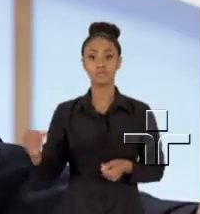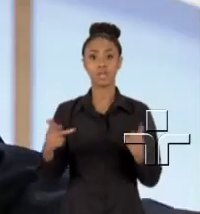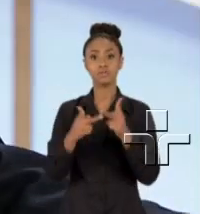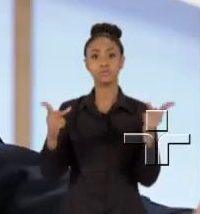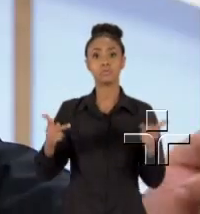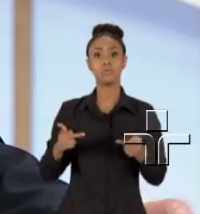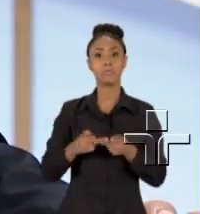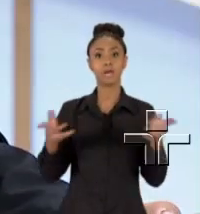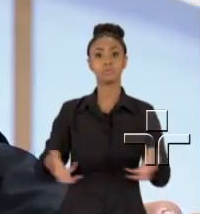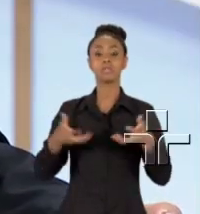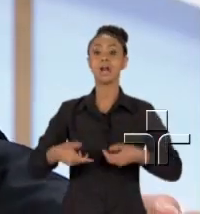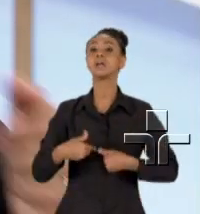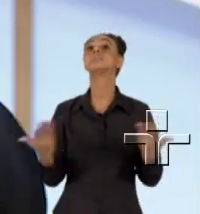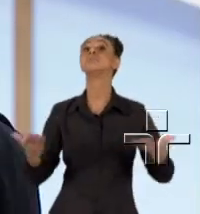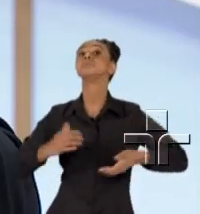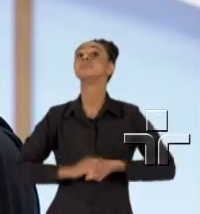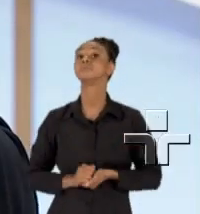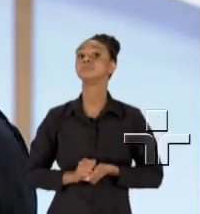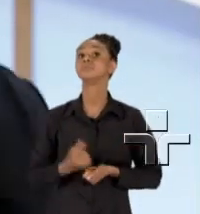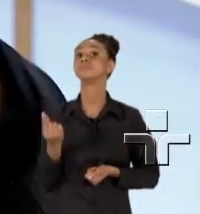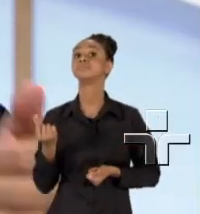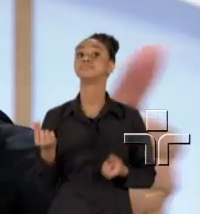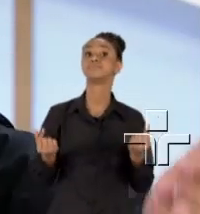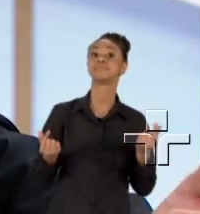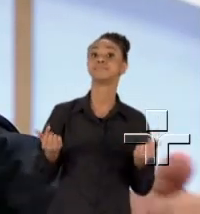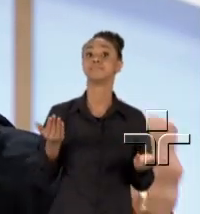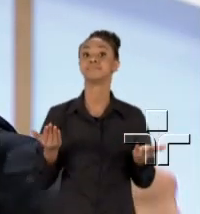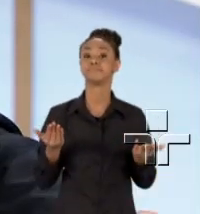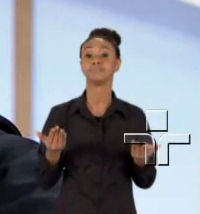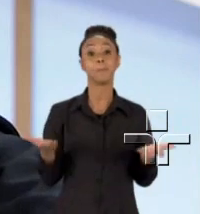Você entendeu? Só que eu já me atento no quê?